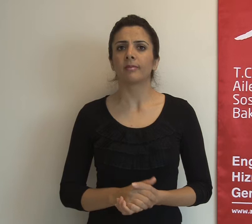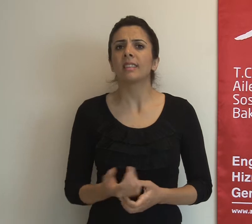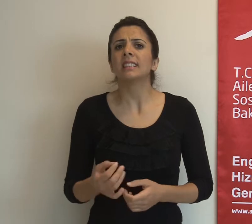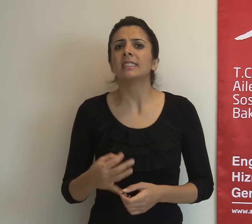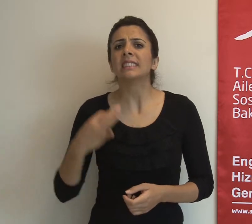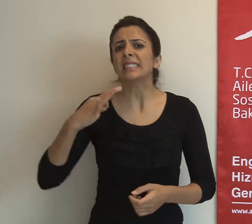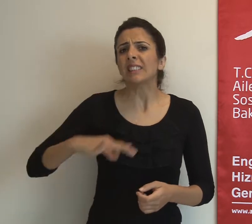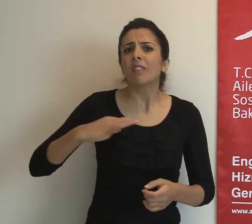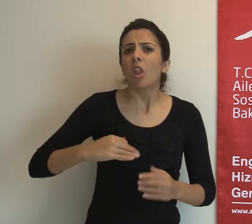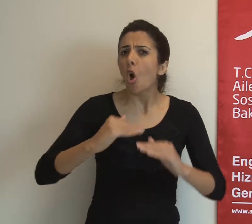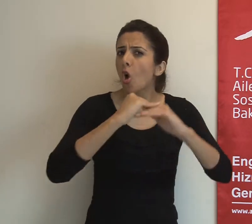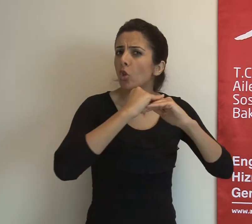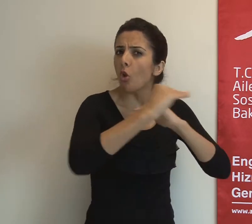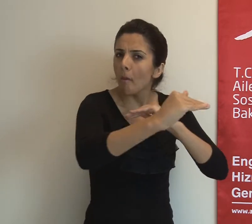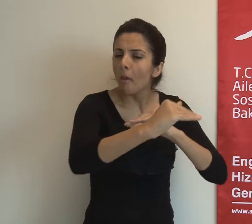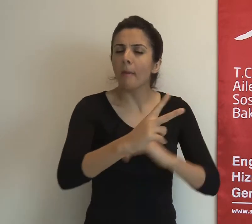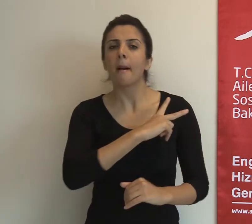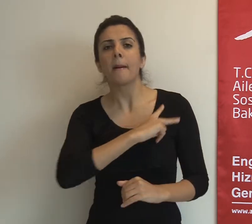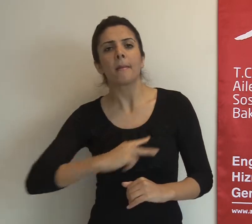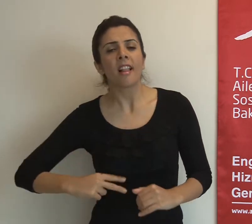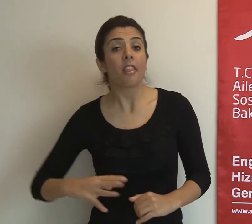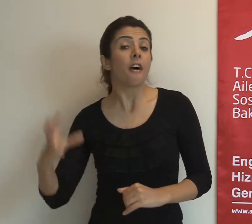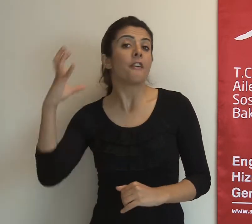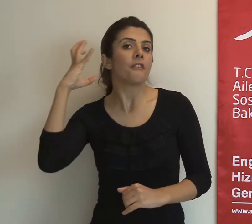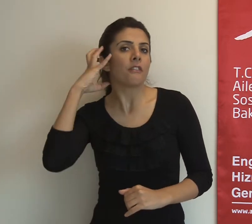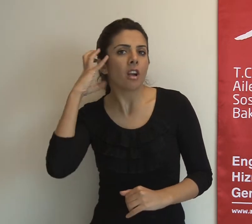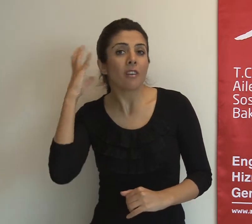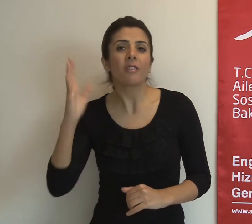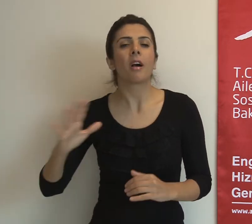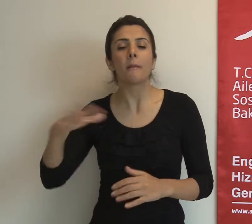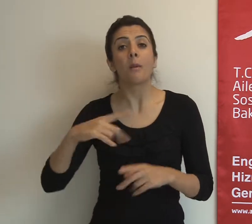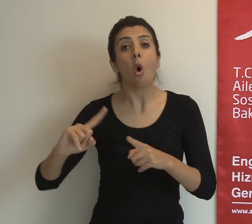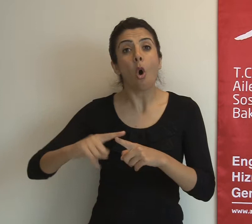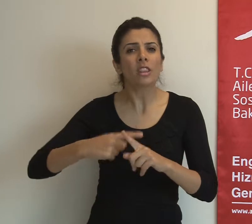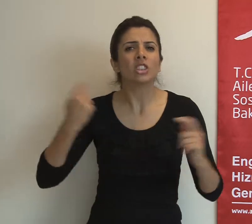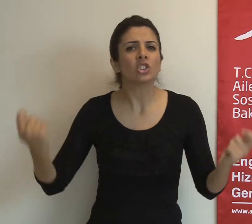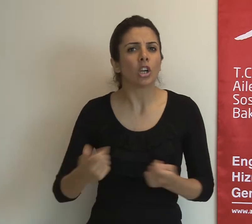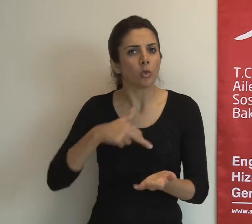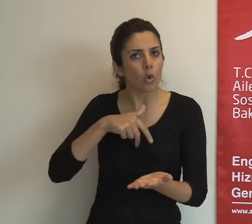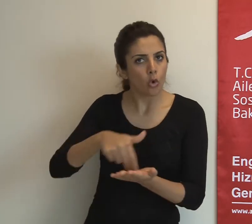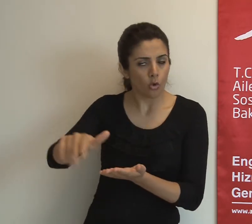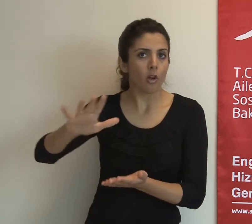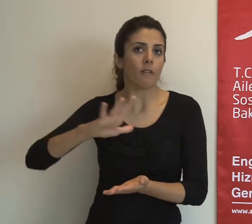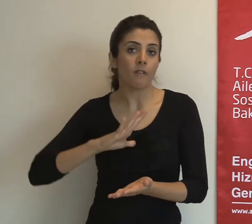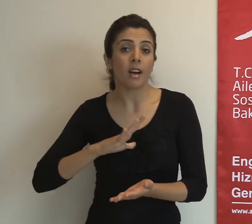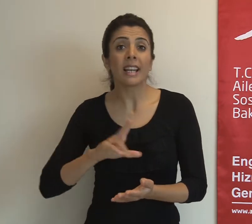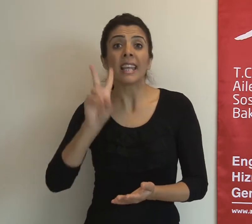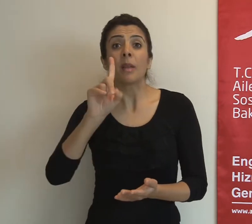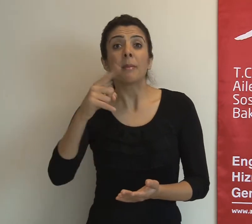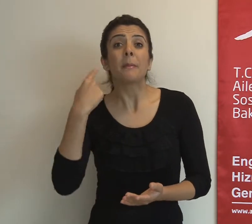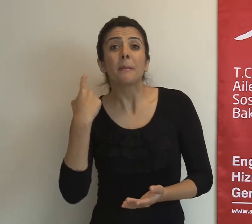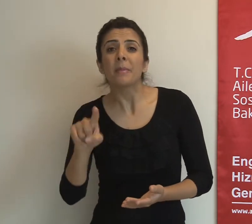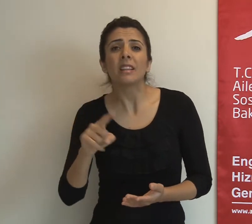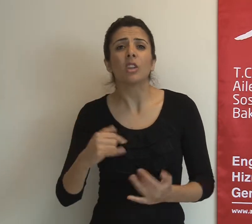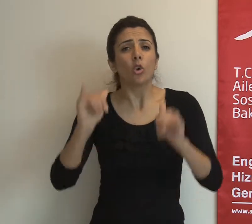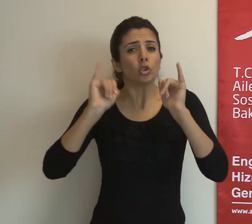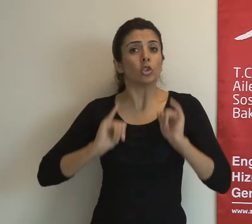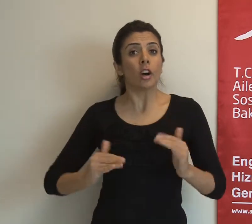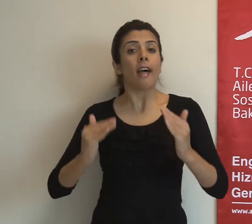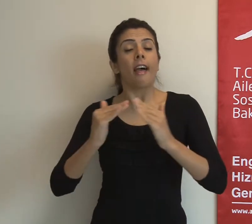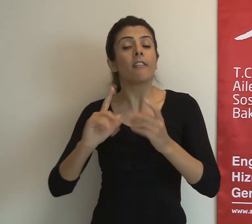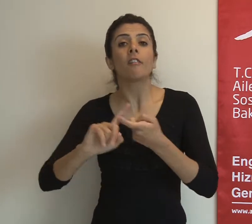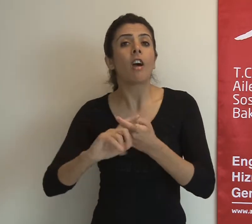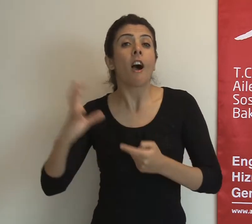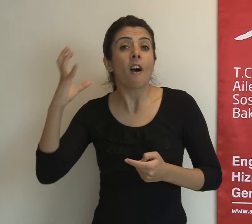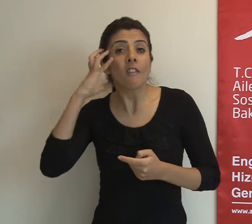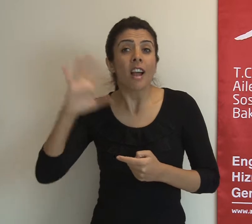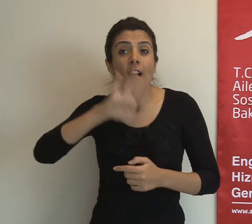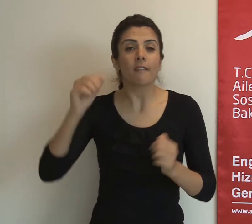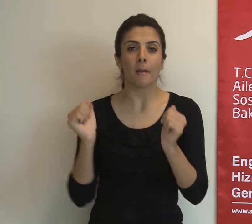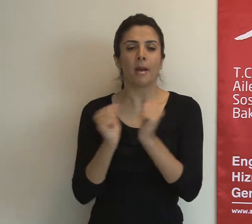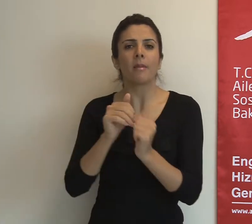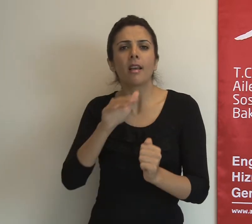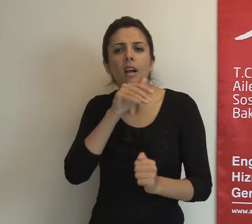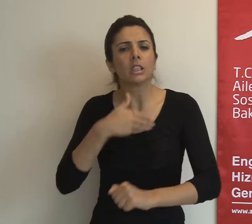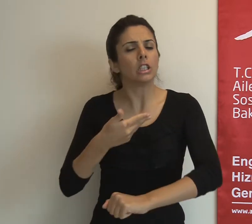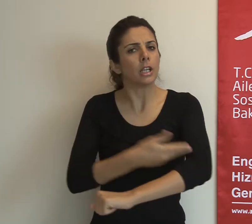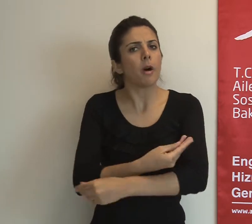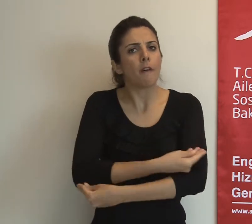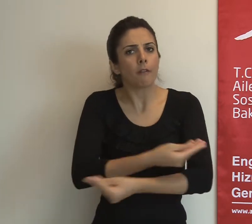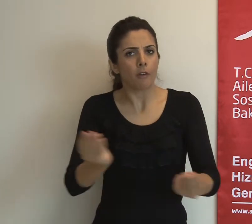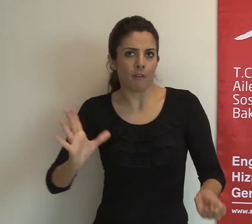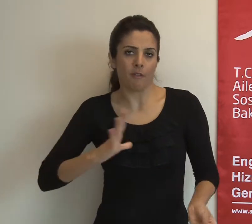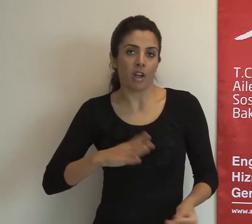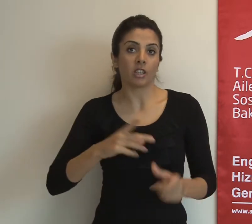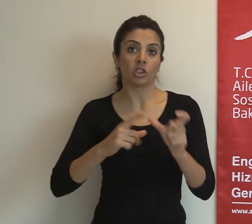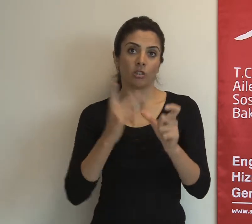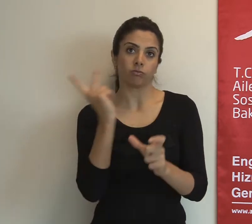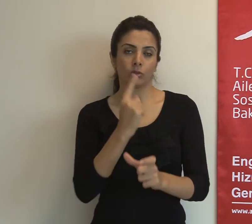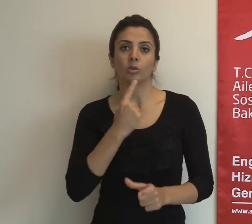Sivil toplum, belediyeler, vakıflar ile ortak çalışma yürütüldüğünü, 21 bin huzur evi ve vakıfta yaşlılara hizmet verildiğini söyleyen Şahin,